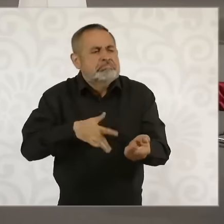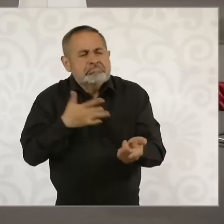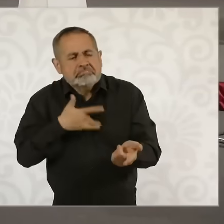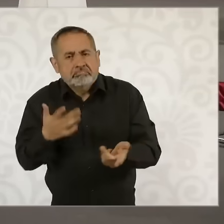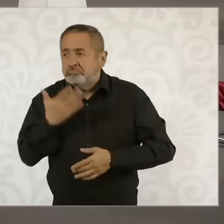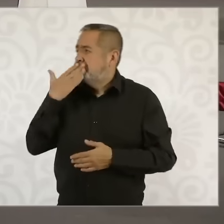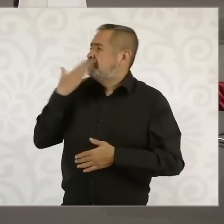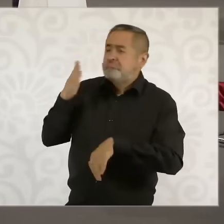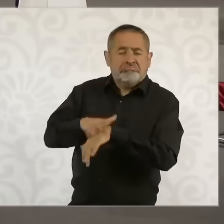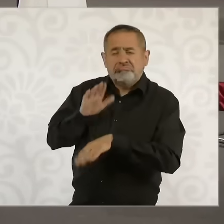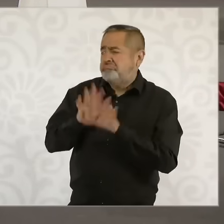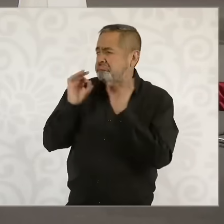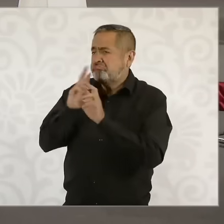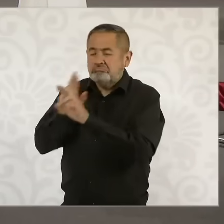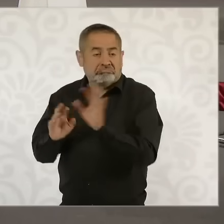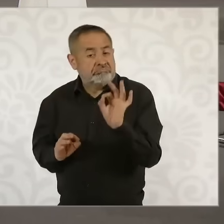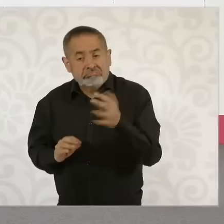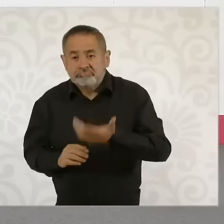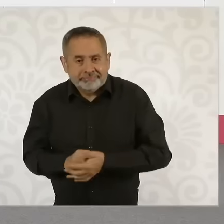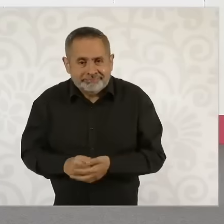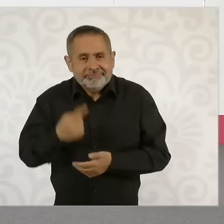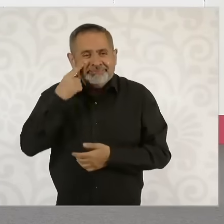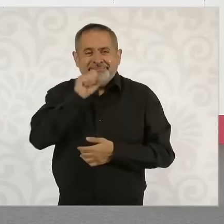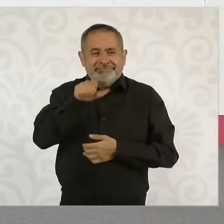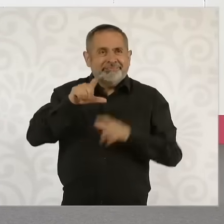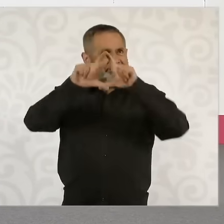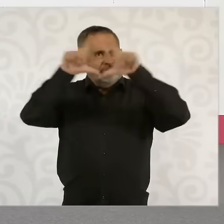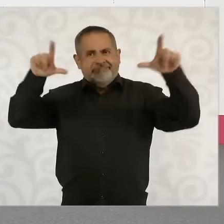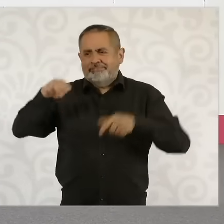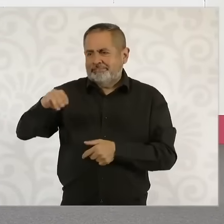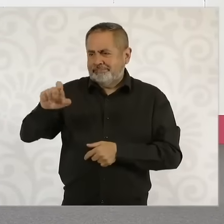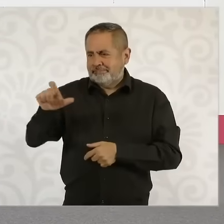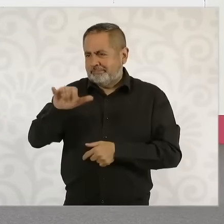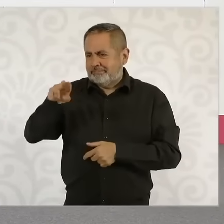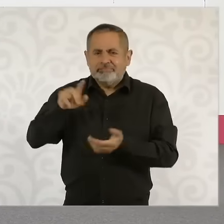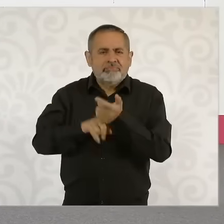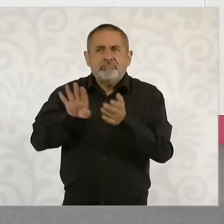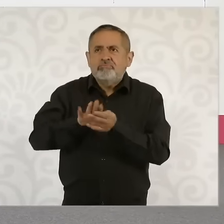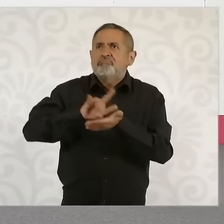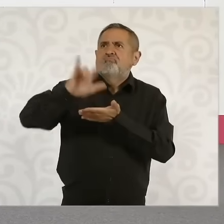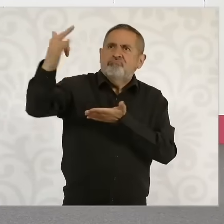aquí es importante destacar la eficiencia de mexicana en su concepto operacional. En el 2024,